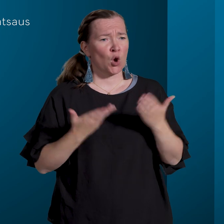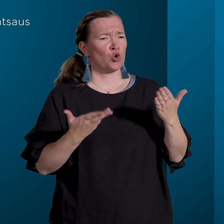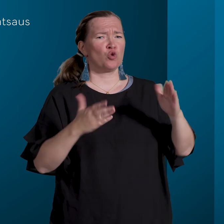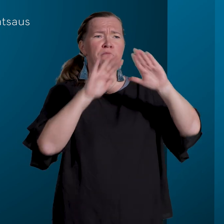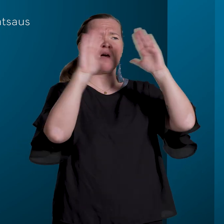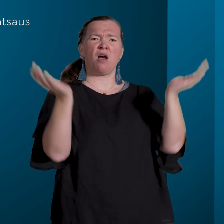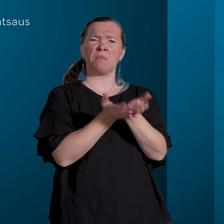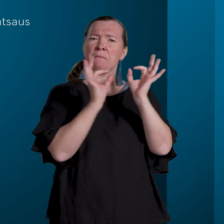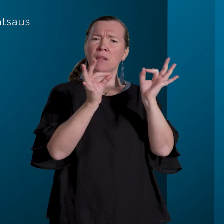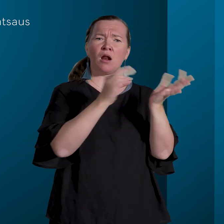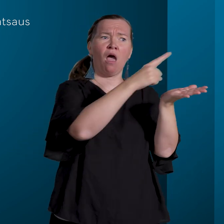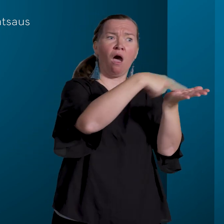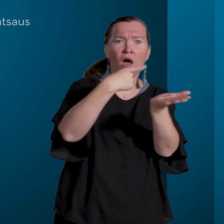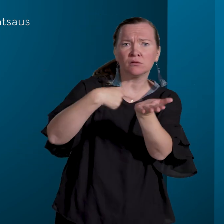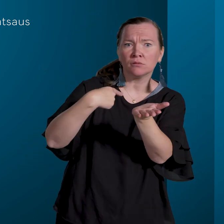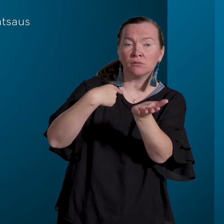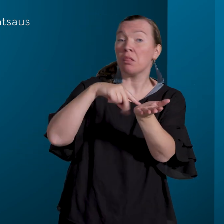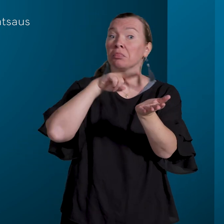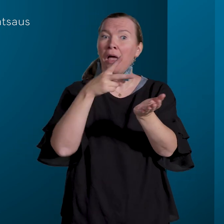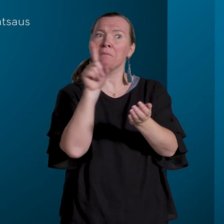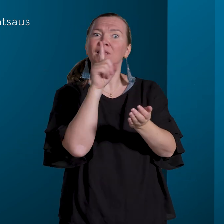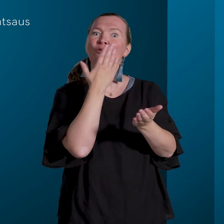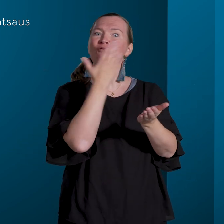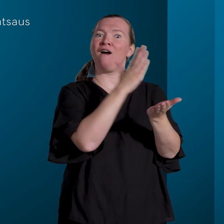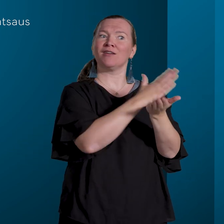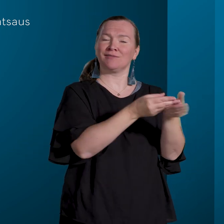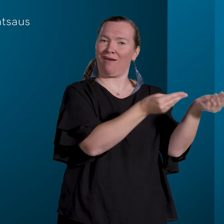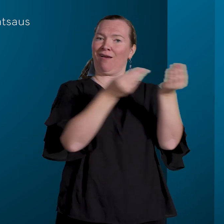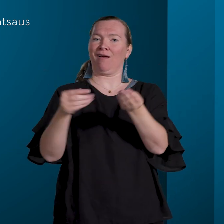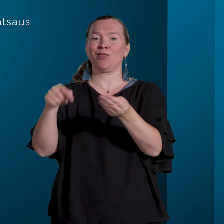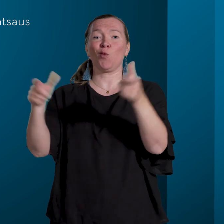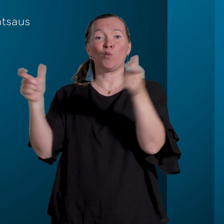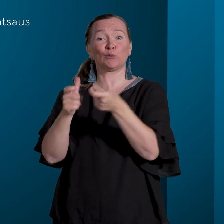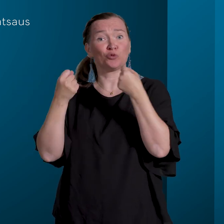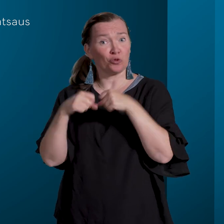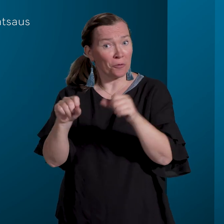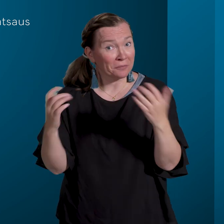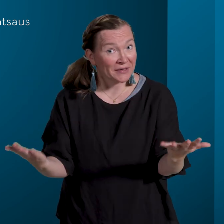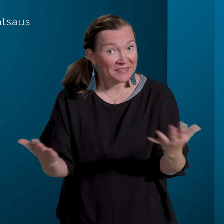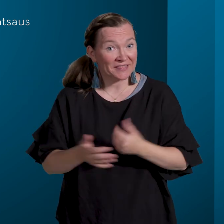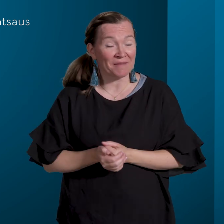Entä millaisia haasteita tai mitä hyvää nykymaailma tuo yhdistystoimintaan?